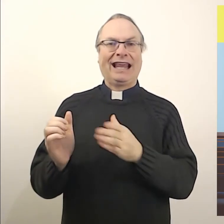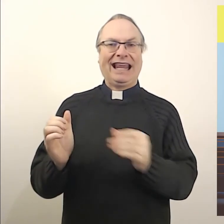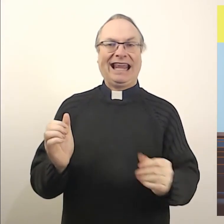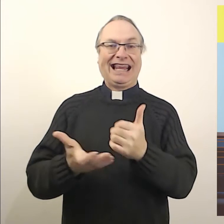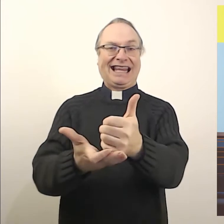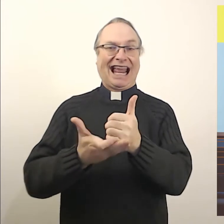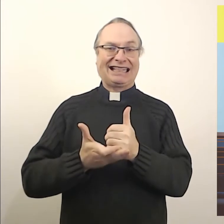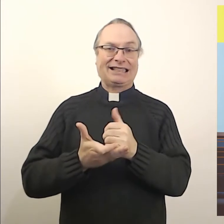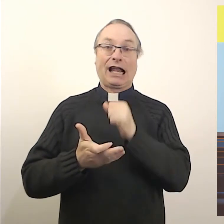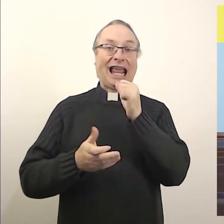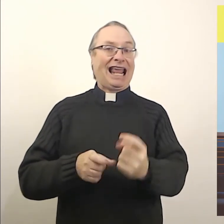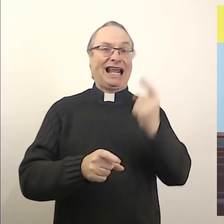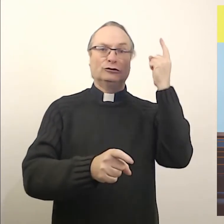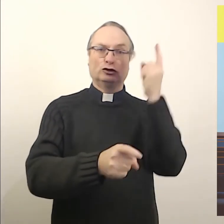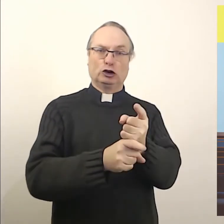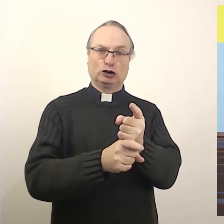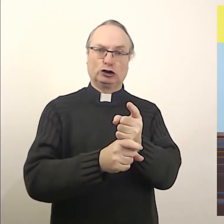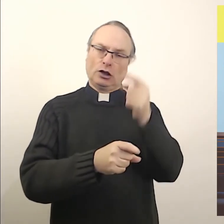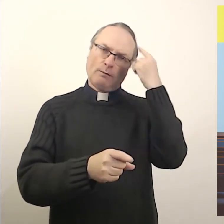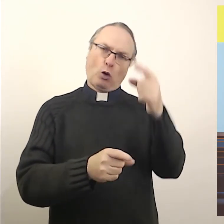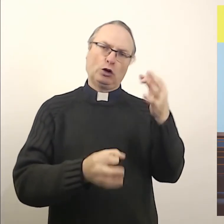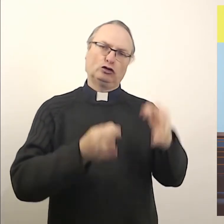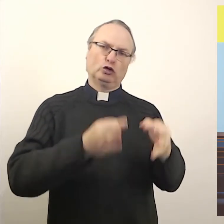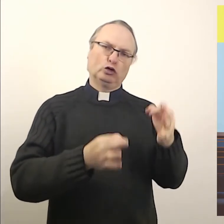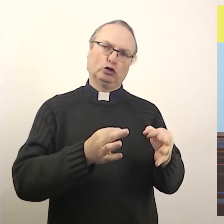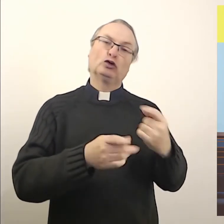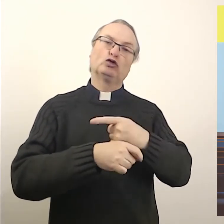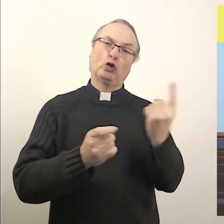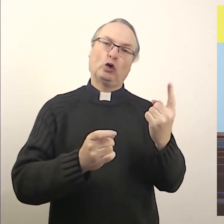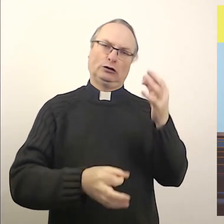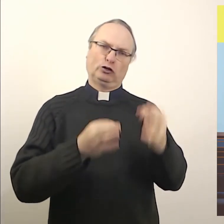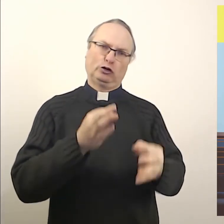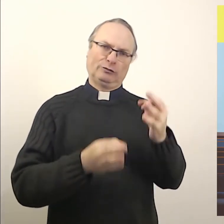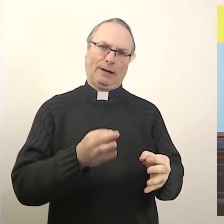et garder les injustes pour le jour du jugement